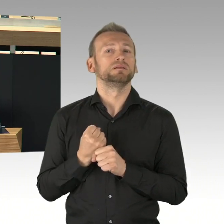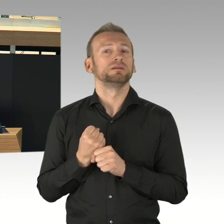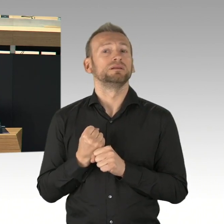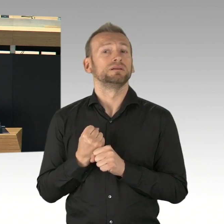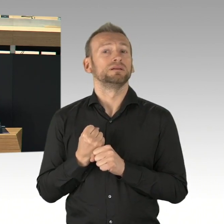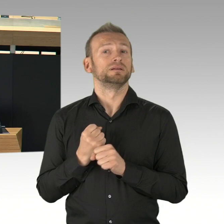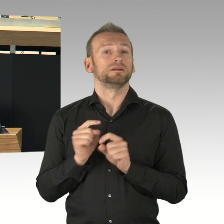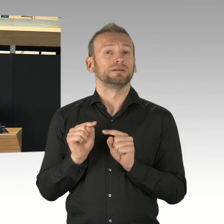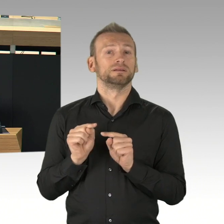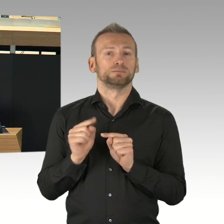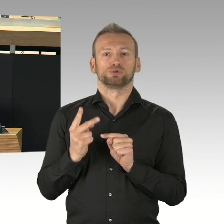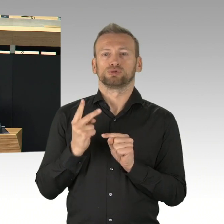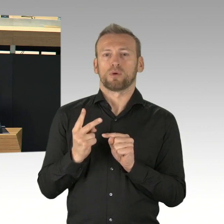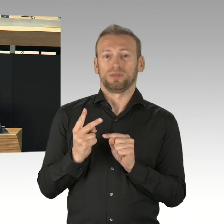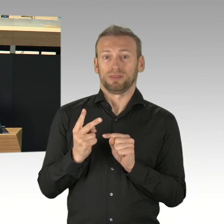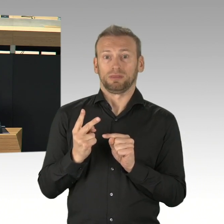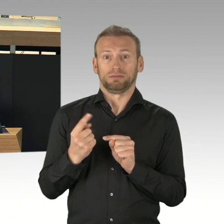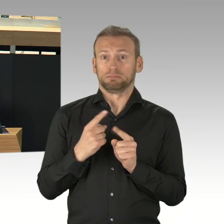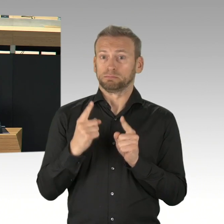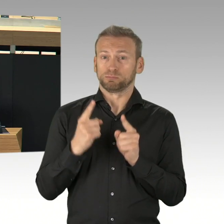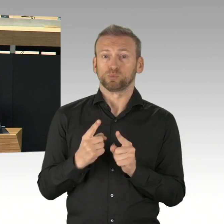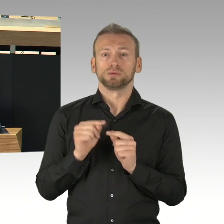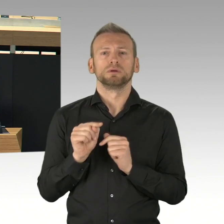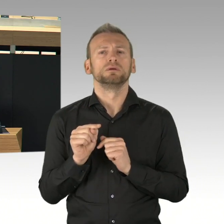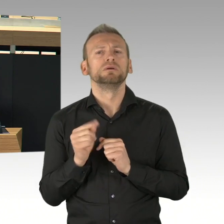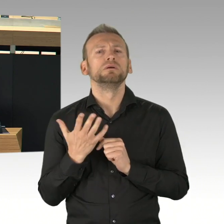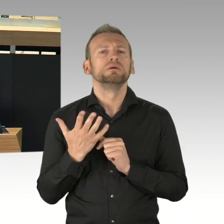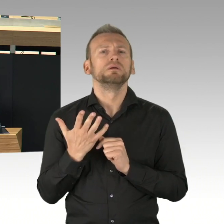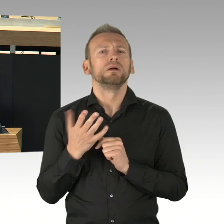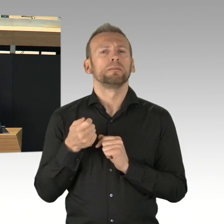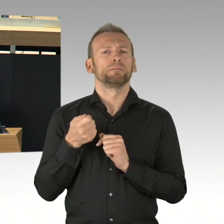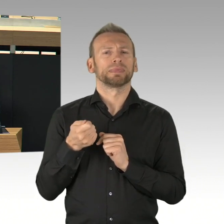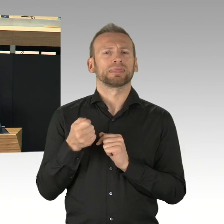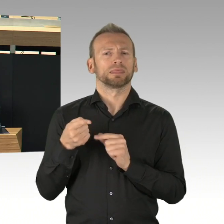was aber am Ende Treibsand wird. Treibsand für die Mieterinnen und Mieter in unserer Stadt.